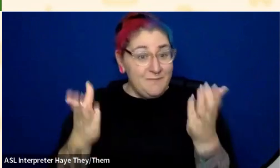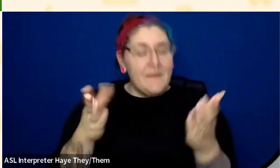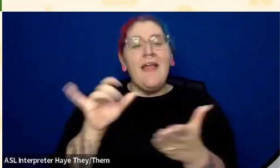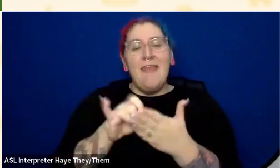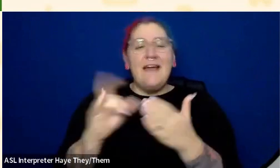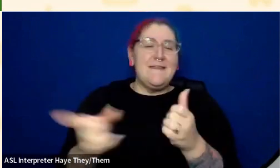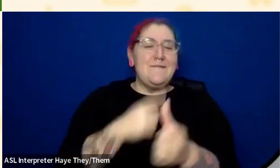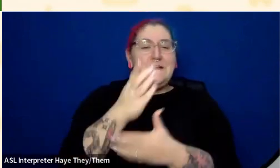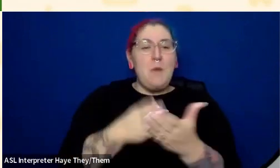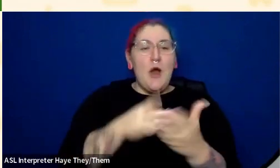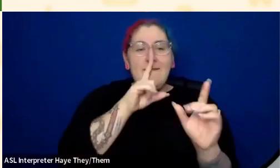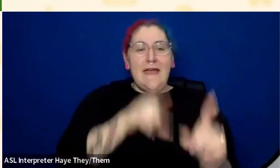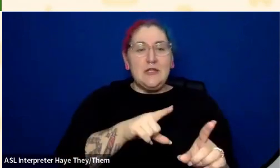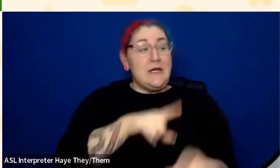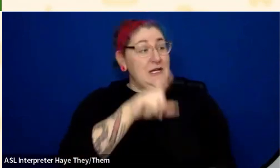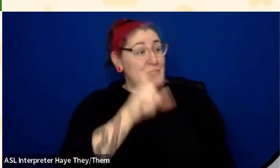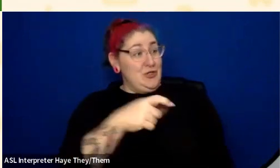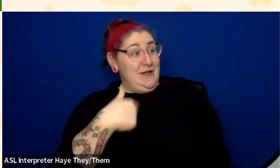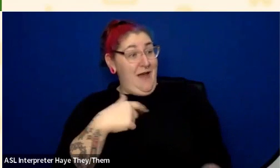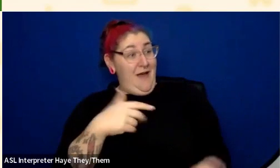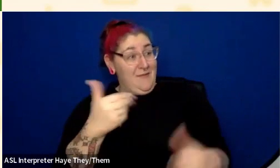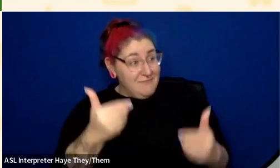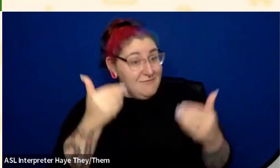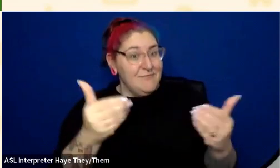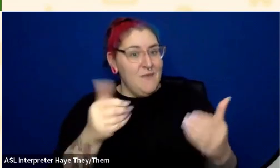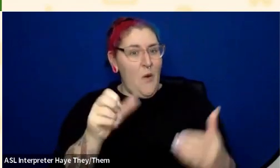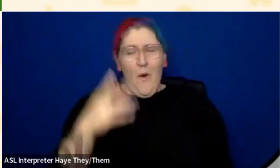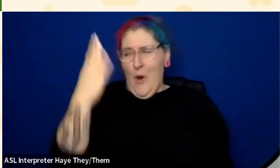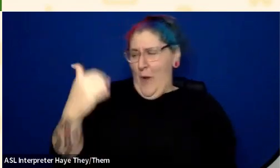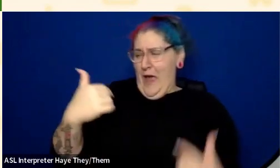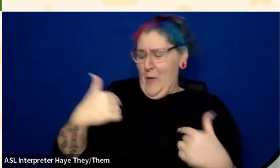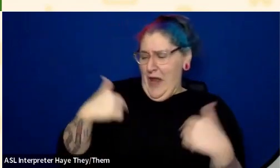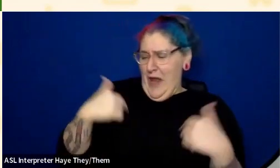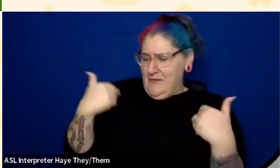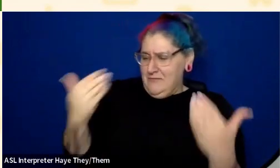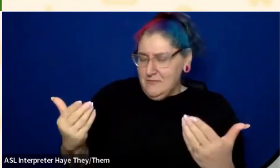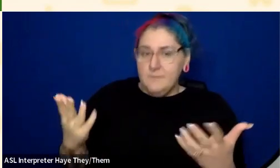o ¿por qué lo hacemos? Para muchos problemas de accesibilidad, cosas que crean una barrera